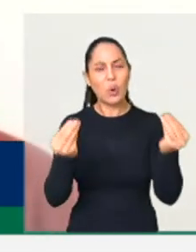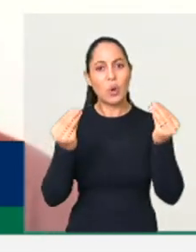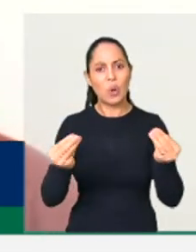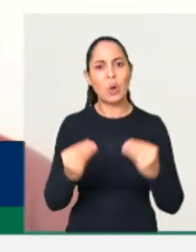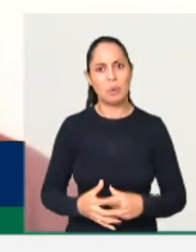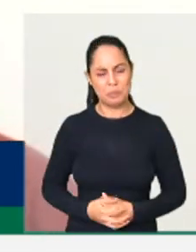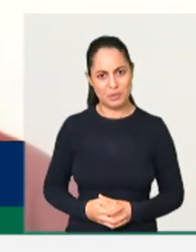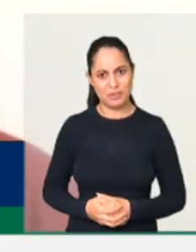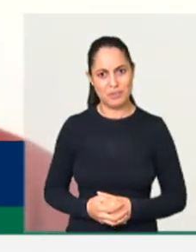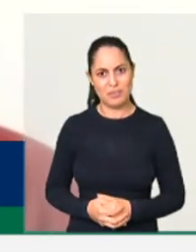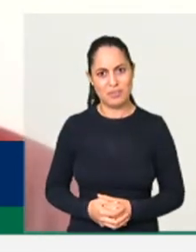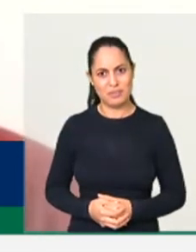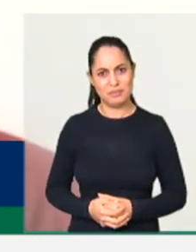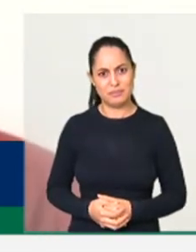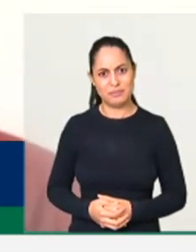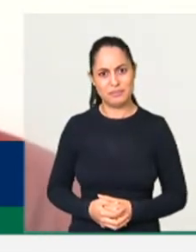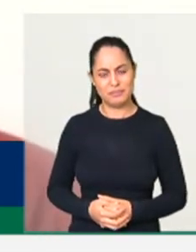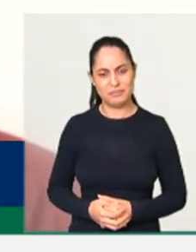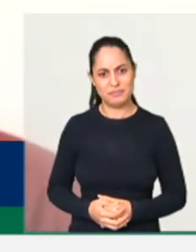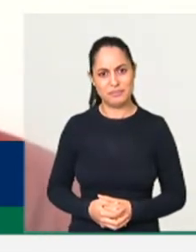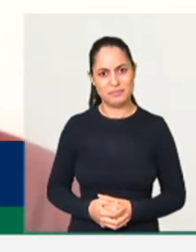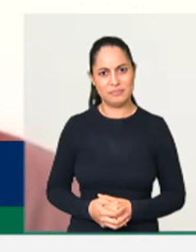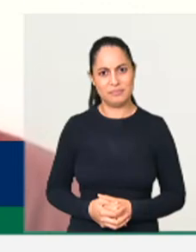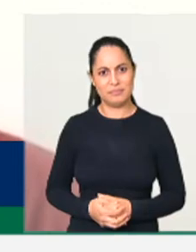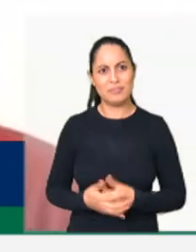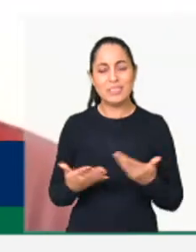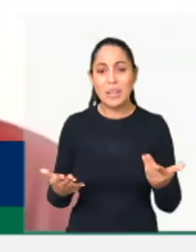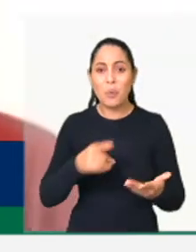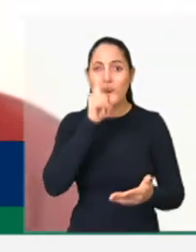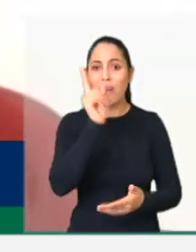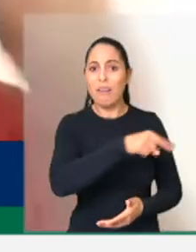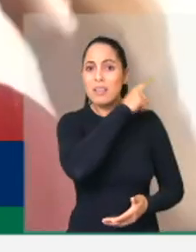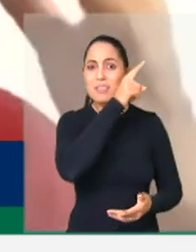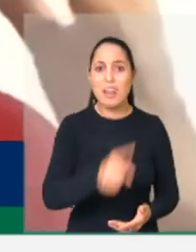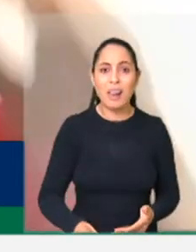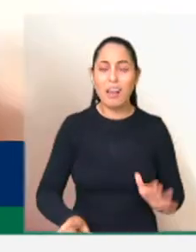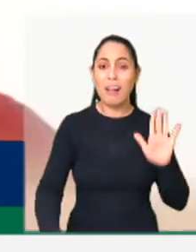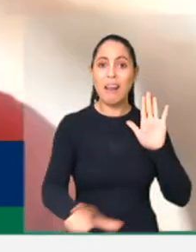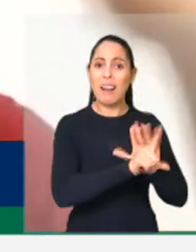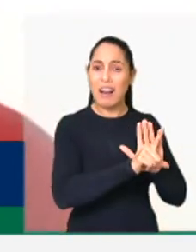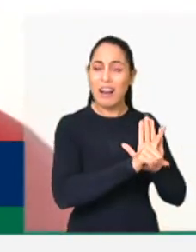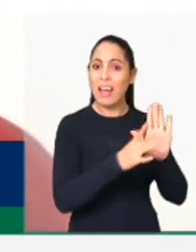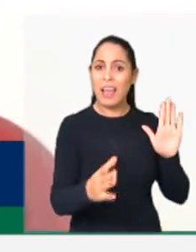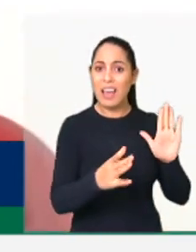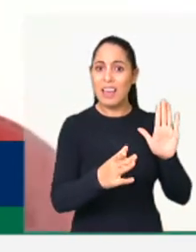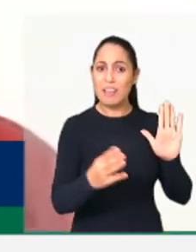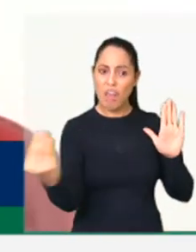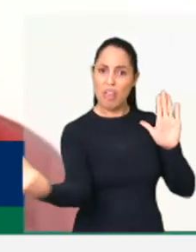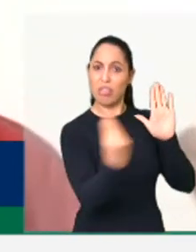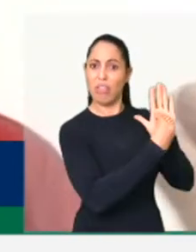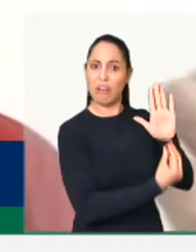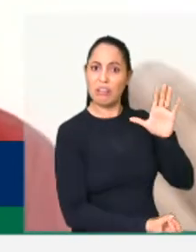FAZER UMA LEI AUTORIZANDO A EXTINÇÃO, A RENEGOCIAÇÃO TEM DEPUTADO AÍ QUE GOSTA DE FICAR CRITICANDO A ESQUERDA,